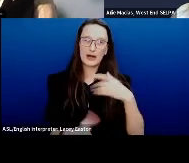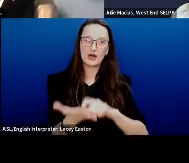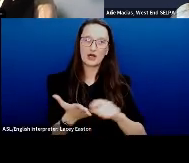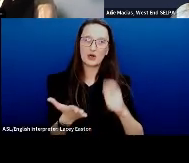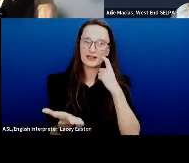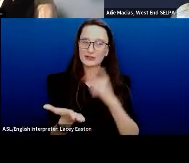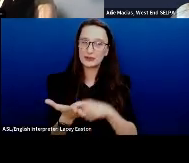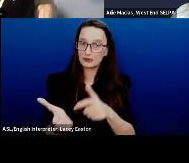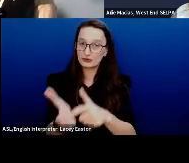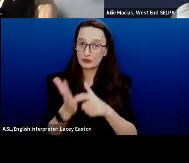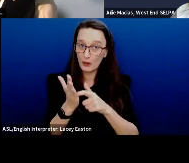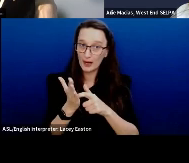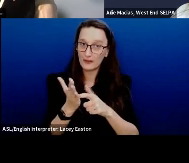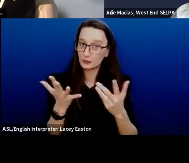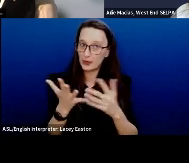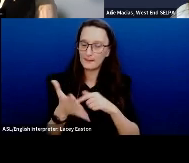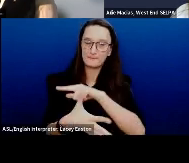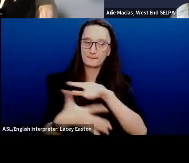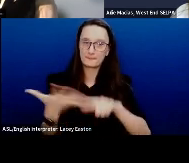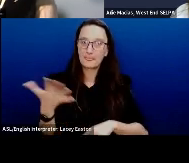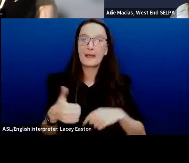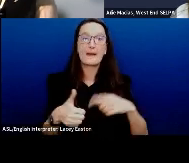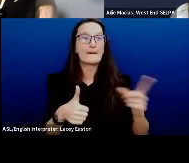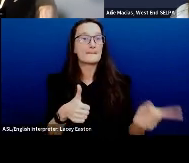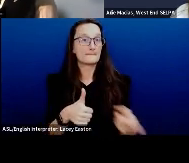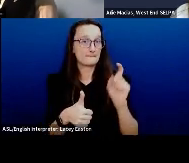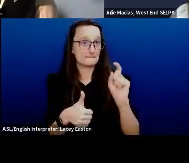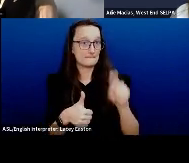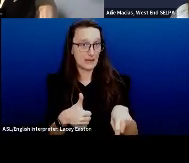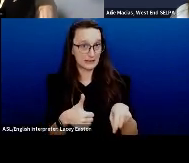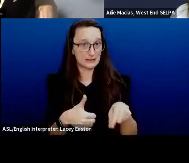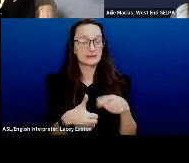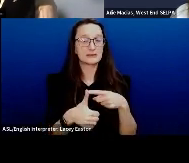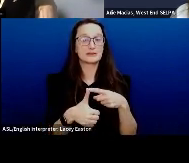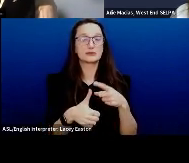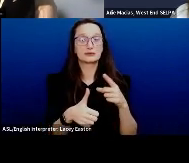debe entregarse cuando el distrito escolar propone o se niega a iniciar un cambio en